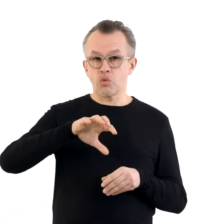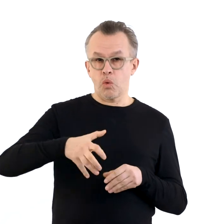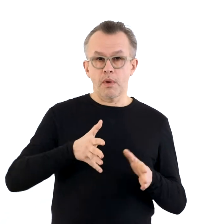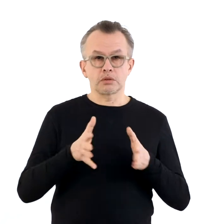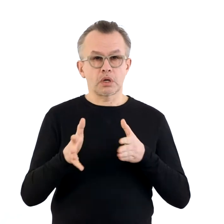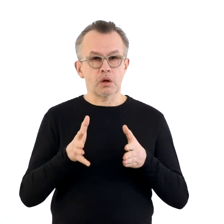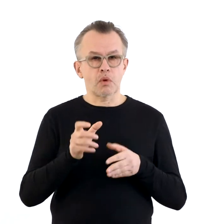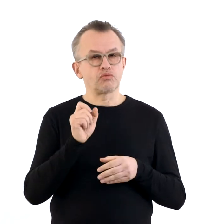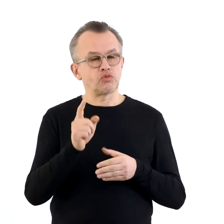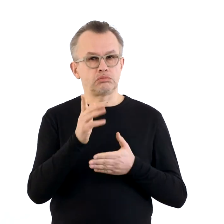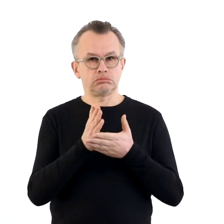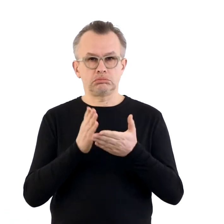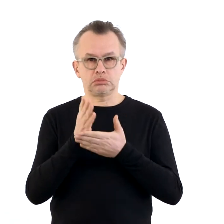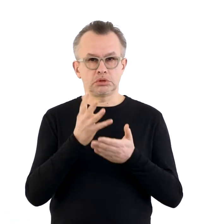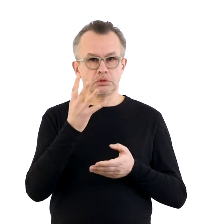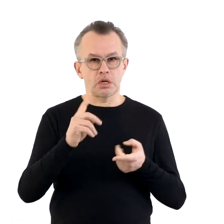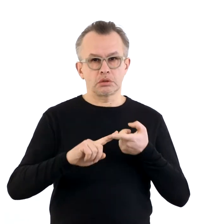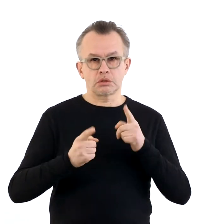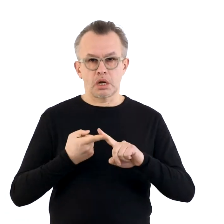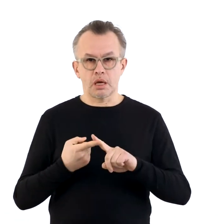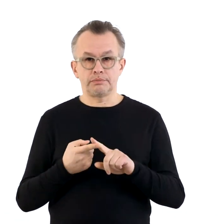W ceramice tej wykształciły się cztery style: